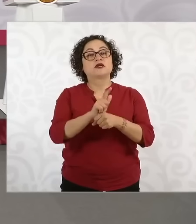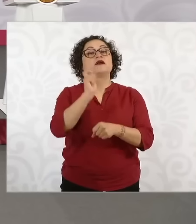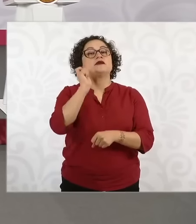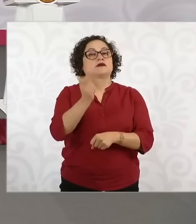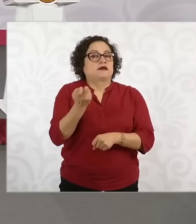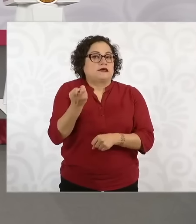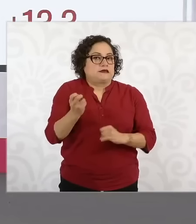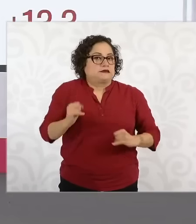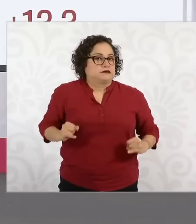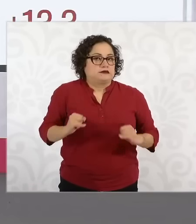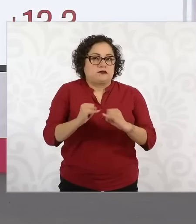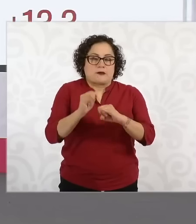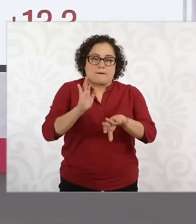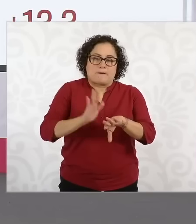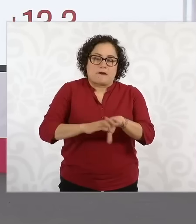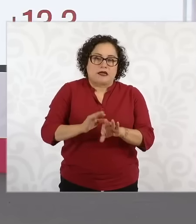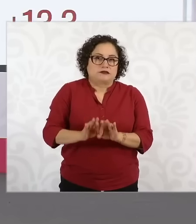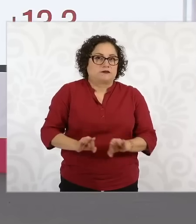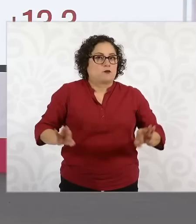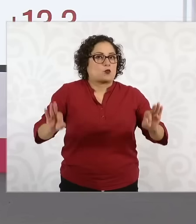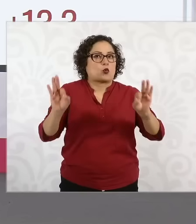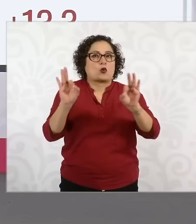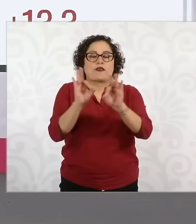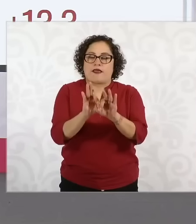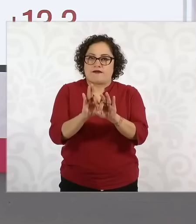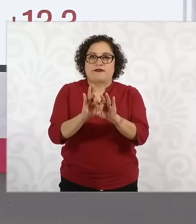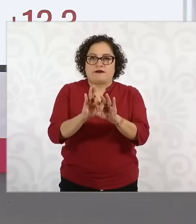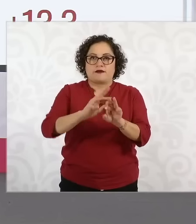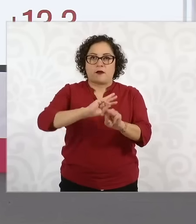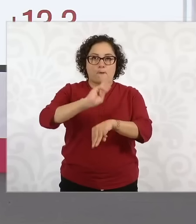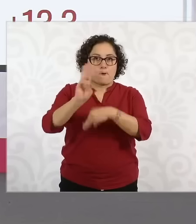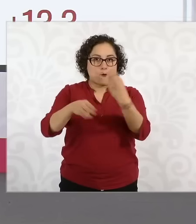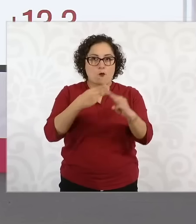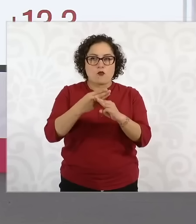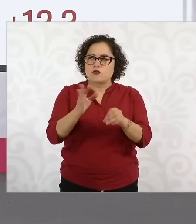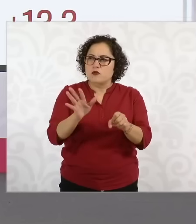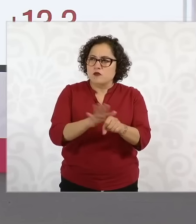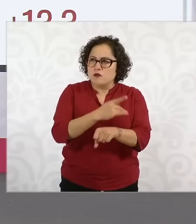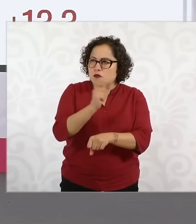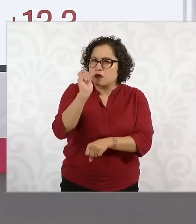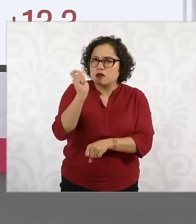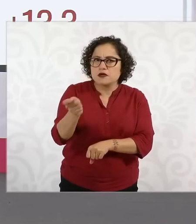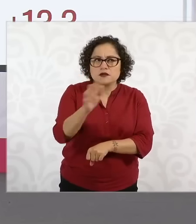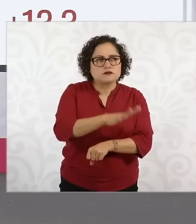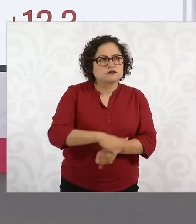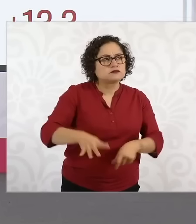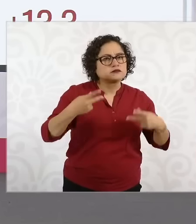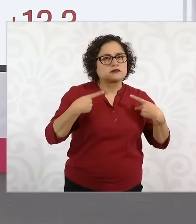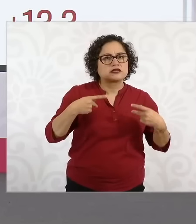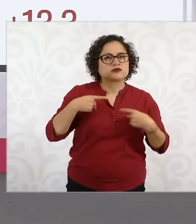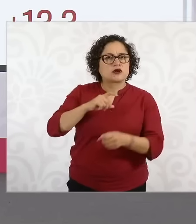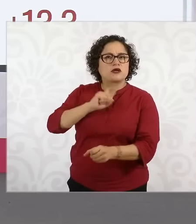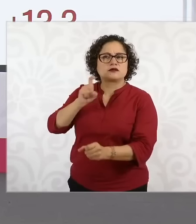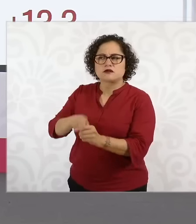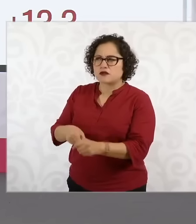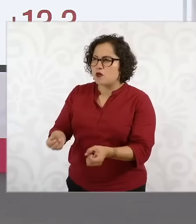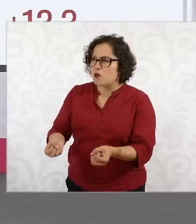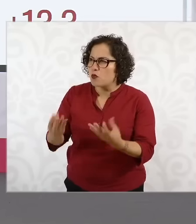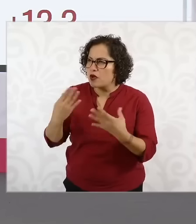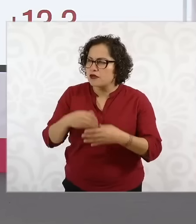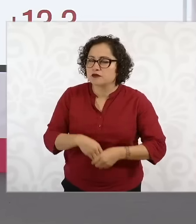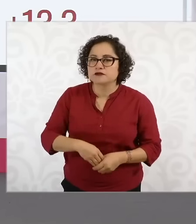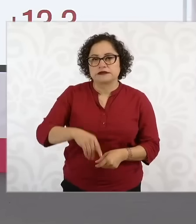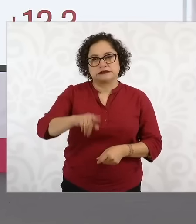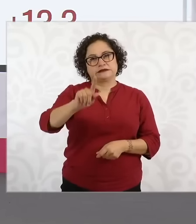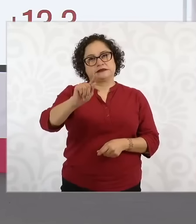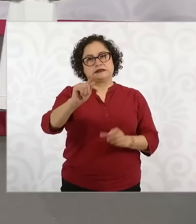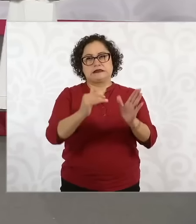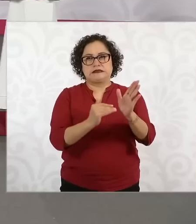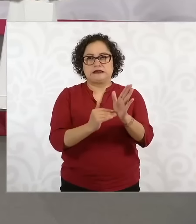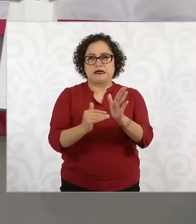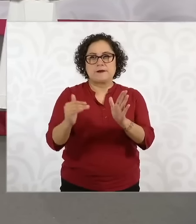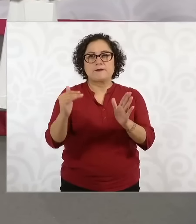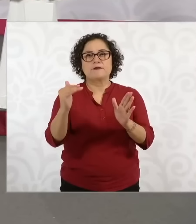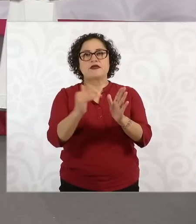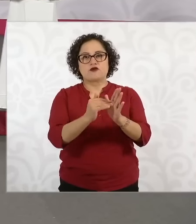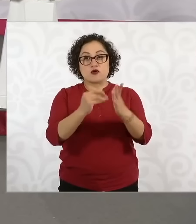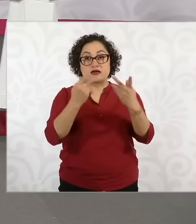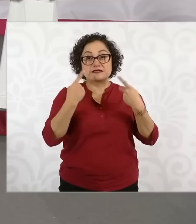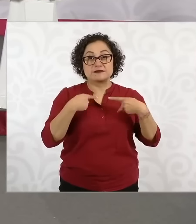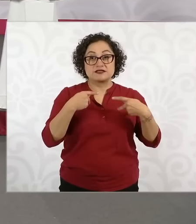importantes del mundo, porque tiene ¿Cuántos afiliados SOE? 70 millones de derechoentes del